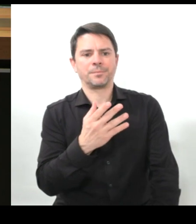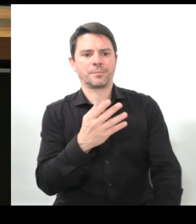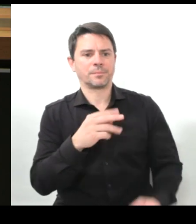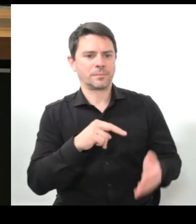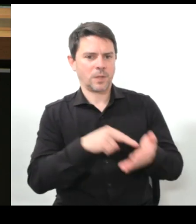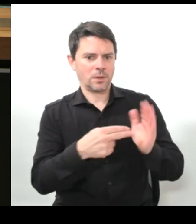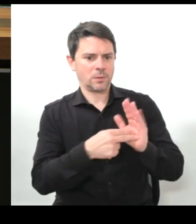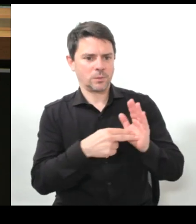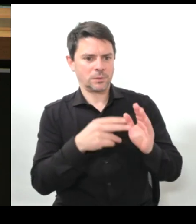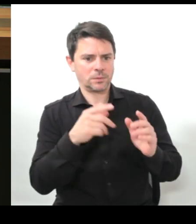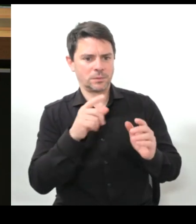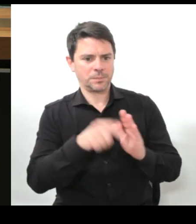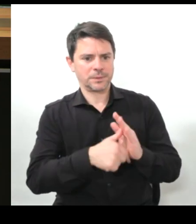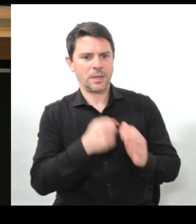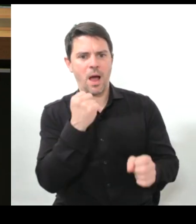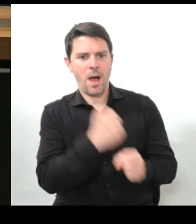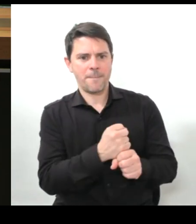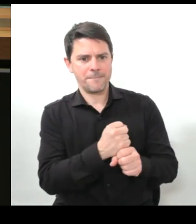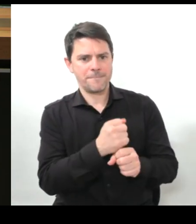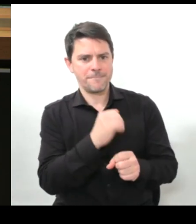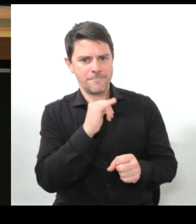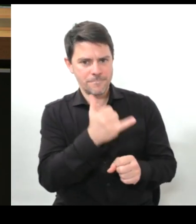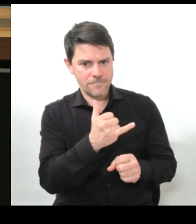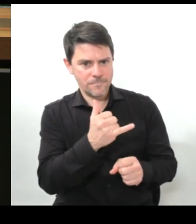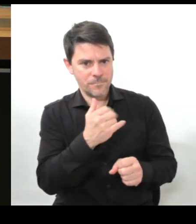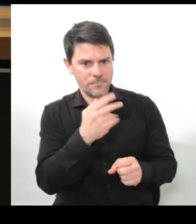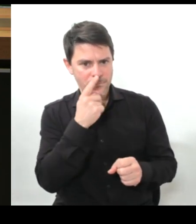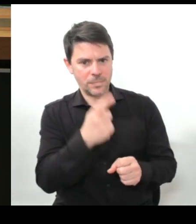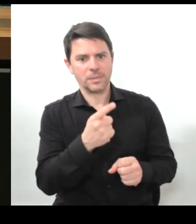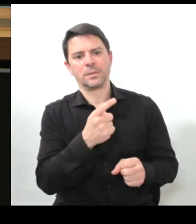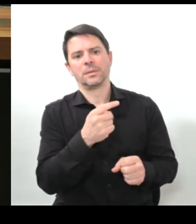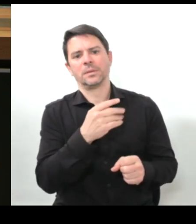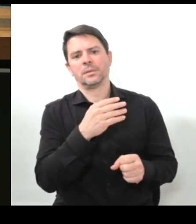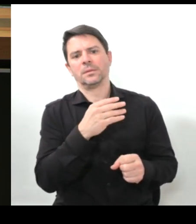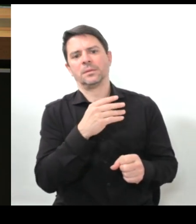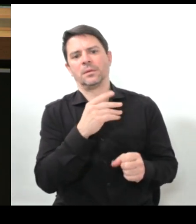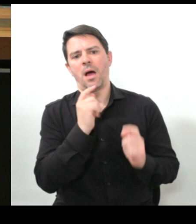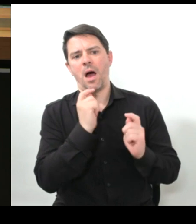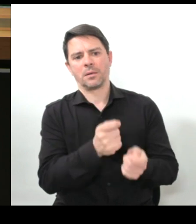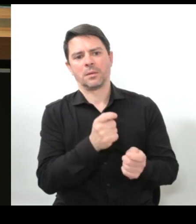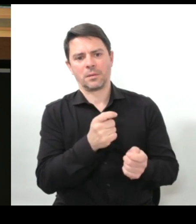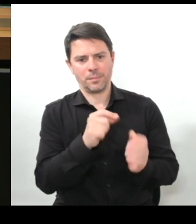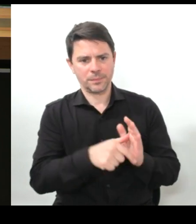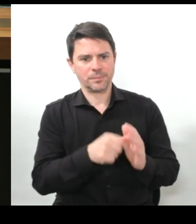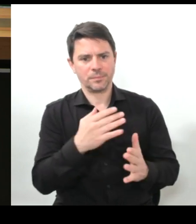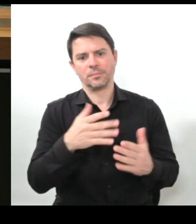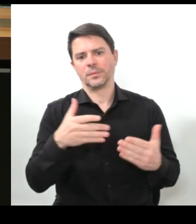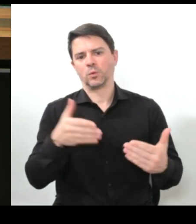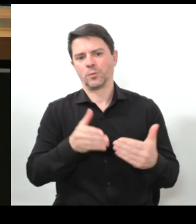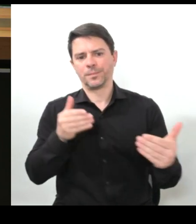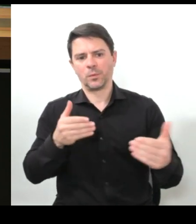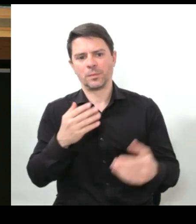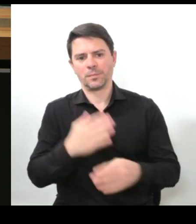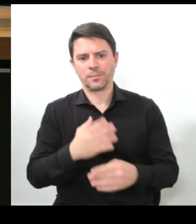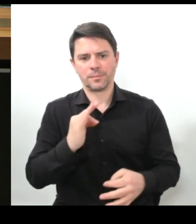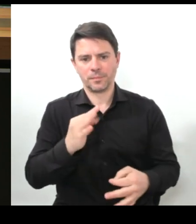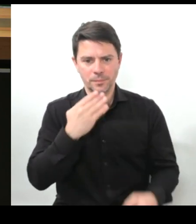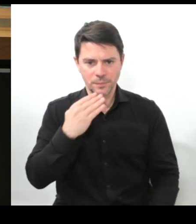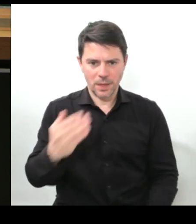gleich beantworten, wie es nämlich darum geht, dass wir diese Bezirksämter an sich haben? Das ist nämlich der letzte und größte Konstruktions.